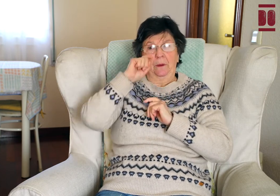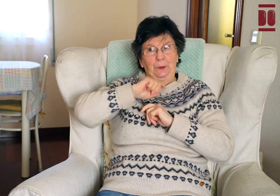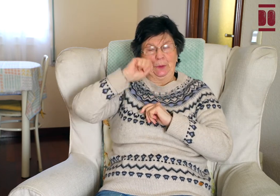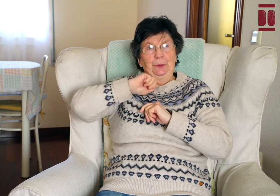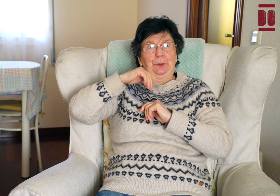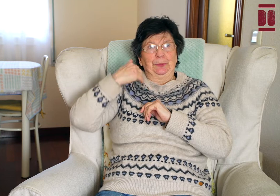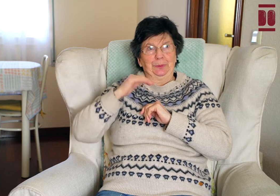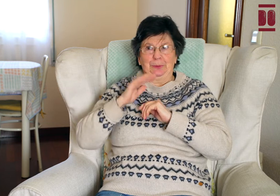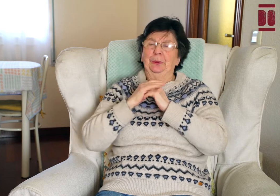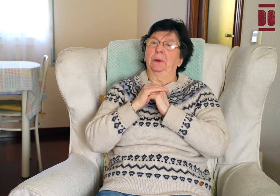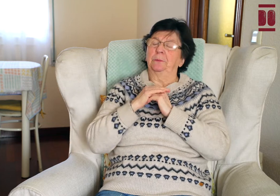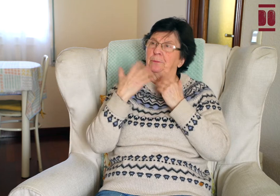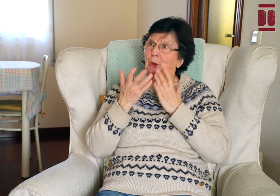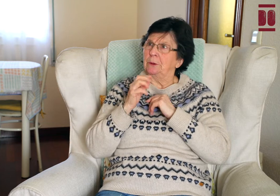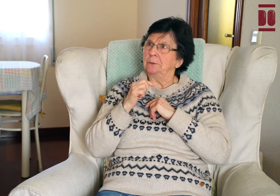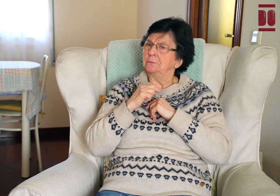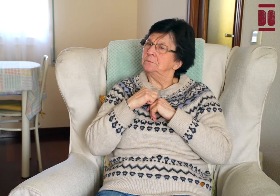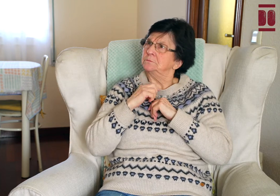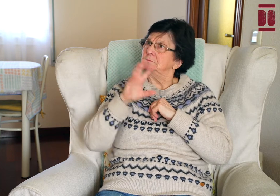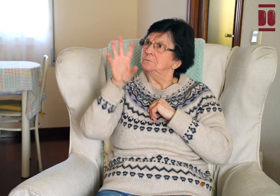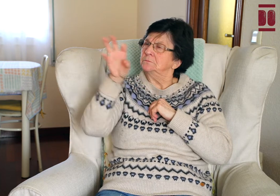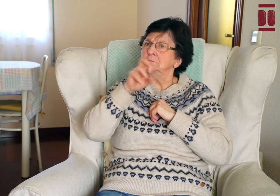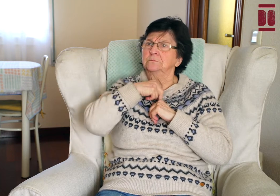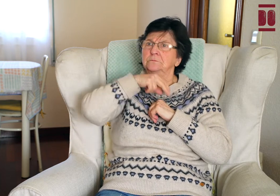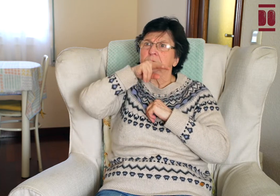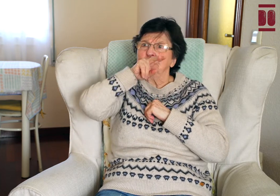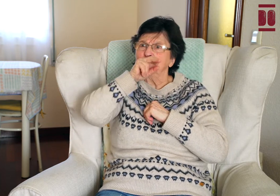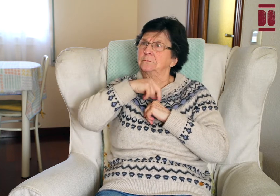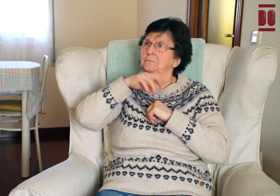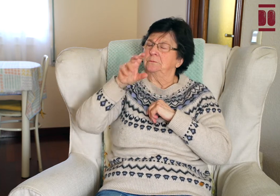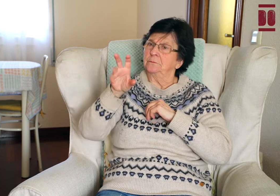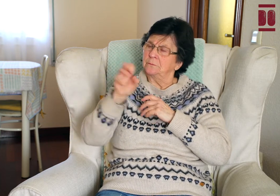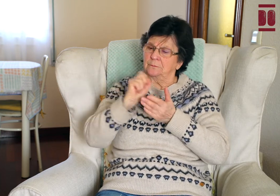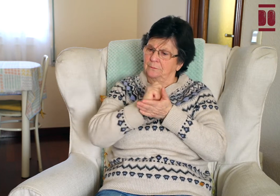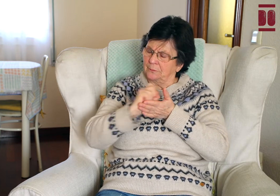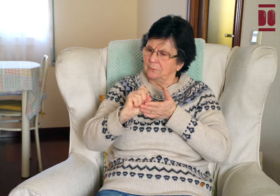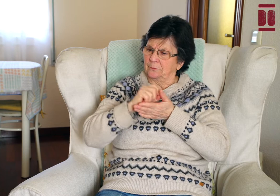Fue muy duro. Lloré mucho. Por ejemplo, tenía que entender por lectura labial lo que decían y después escribirlo.